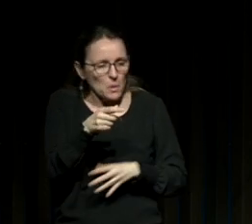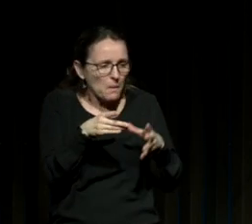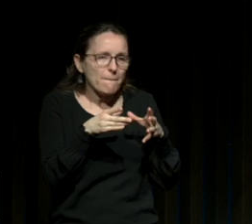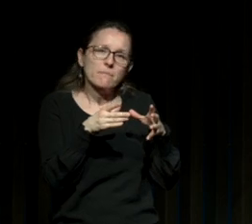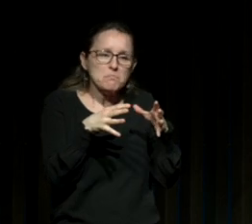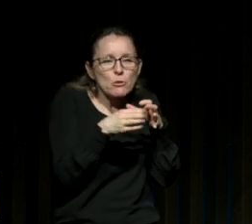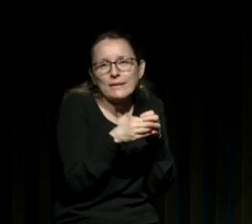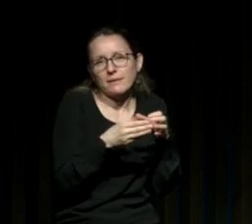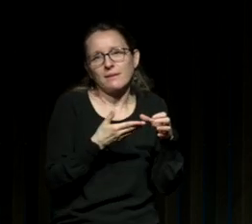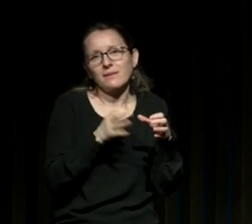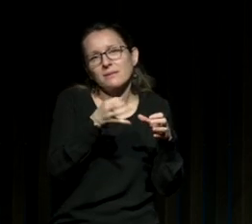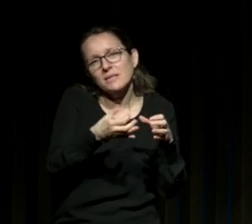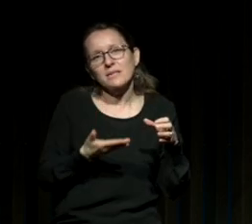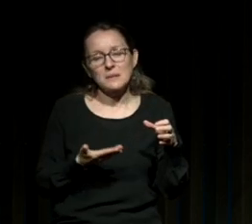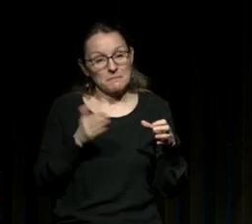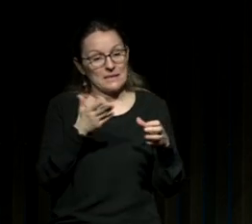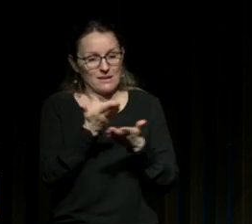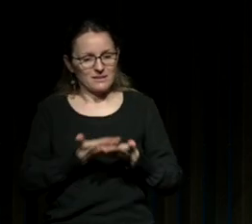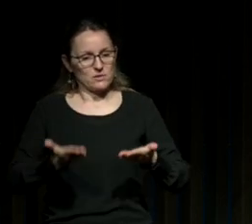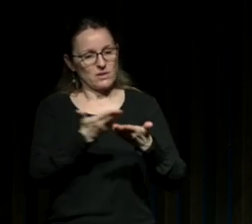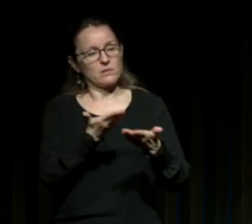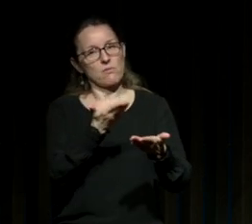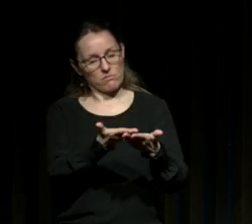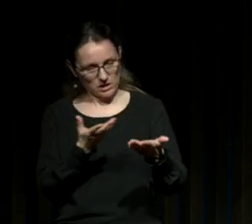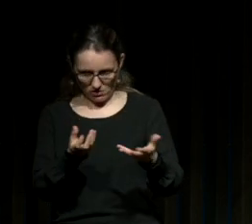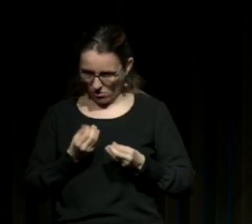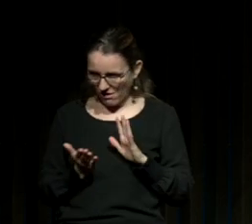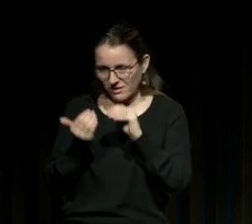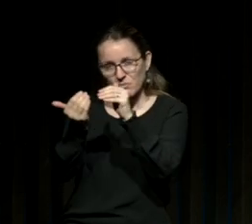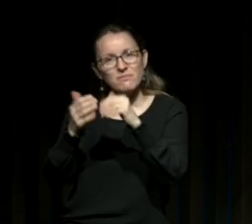situations comme ça qu'ils qui permette d'avoir de l'espoir là c'est une approche avec un traitement